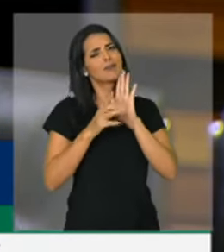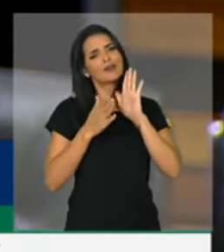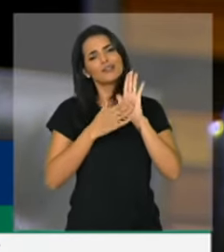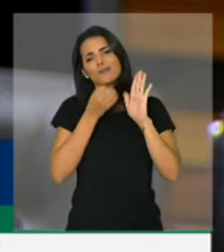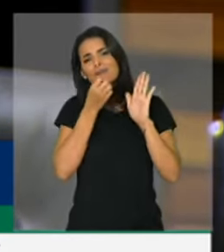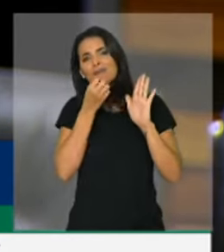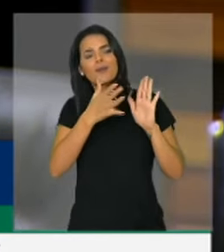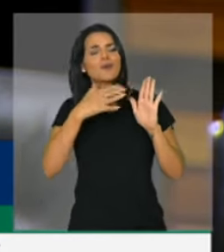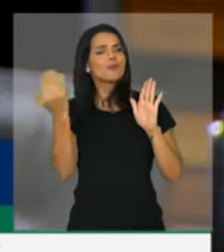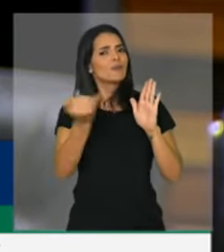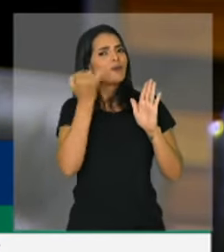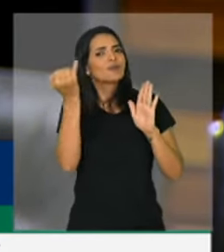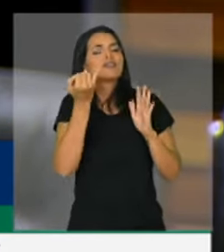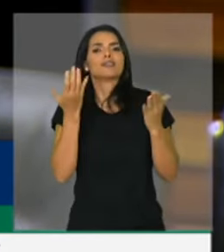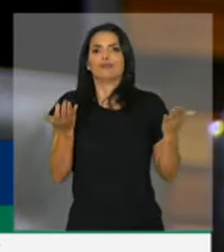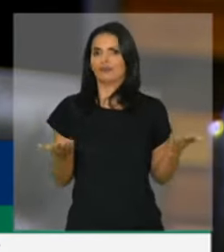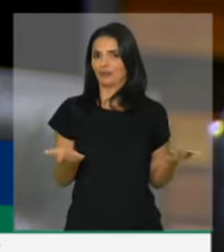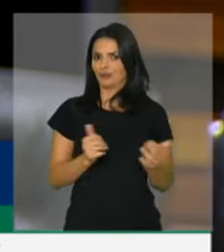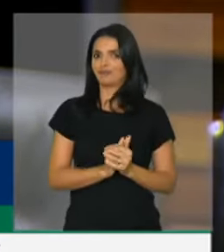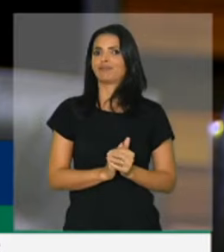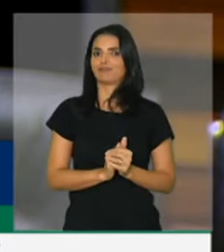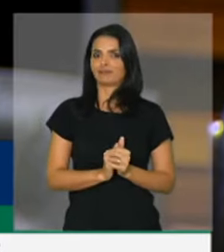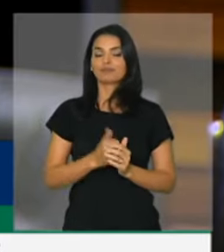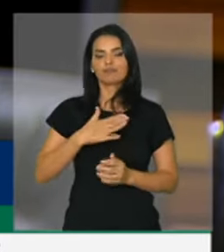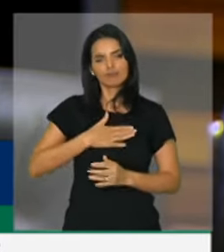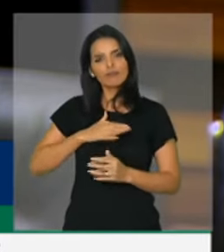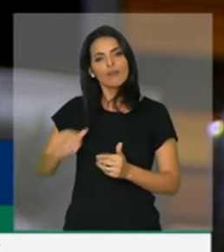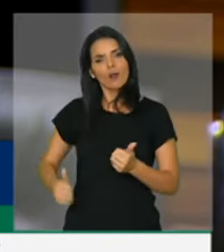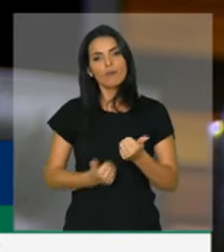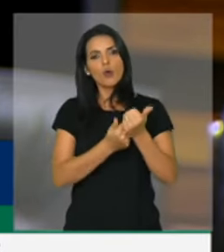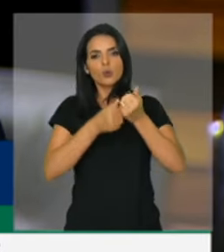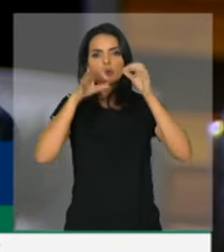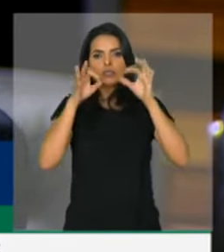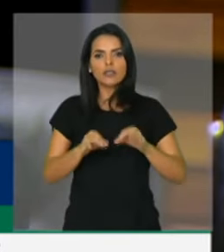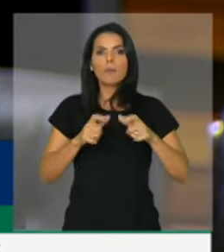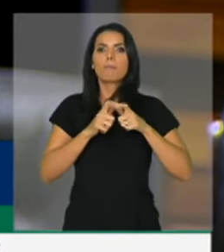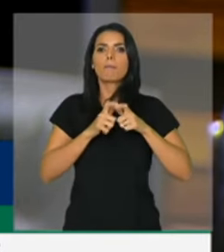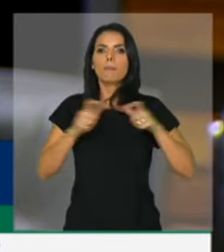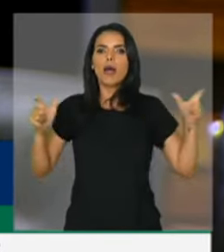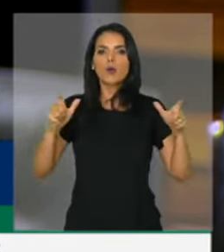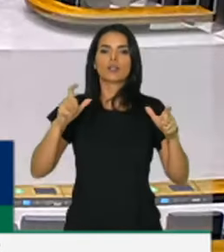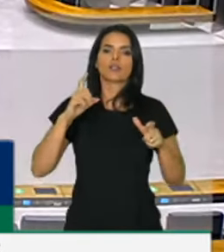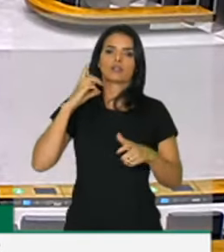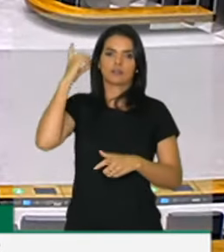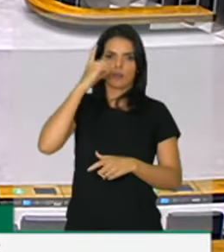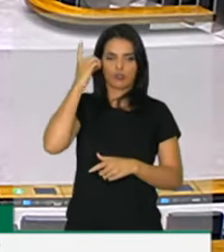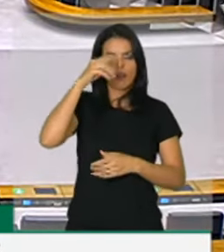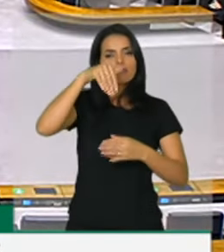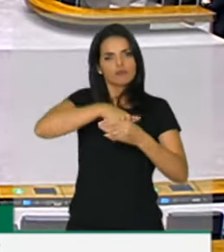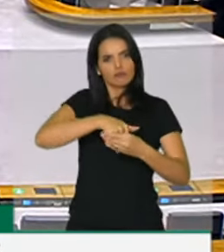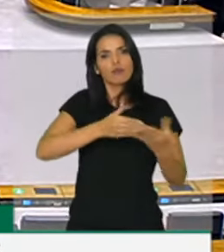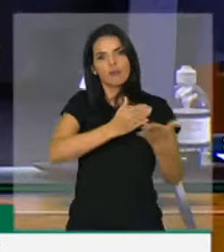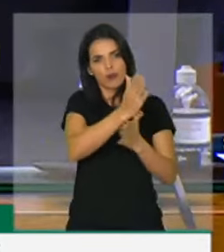JÁ VALEU É PENA. PROJETO FUNDAMENTAL, IMPORTANTE, TEM O MEU APOIO, COM CERTEZA O APOIO DA MAIORIA, SENHOR PRESIDENTE. [PRESIDENTE]: DEPUTADO CURY. [DEPUTADO]: SENHOR PRESIDENTE, COLEGAS, VOU PEDIR